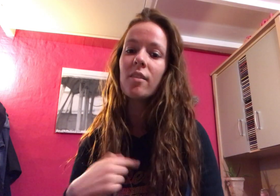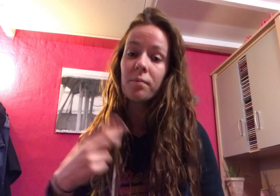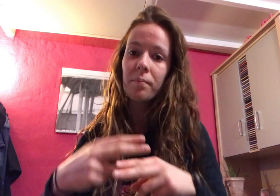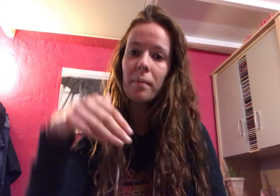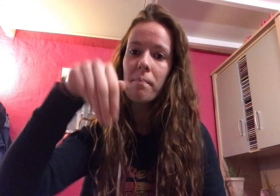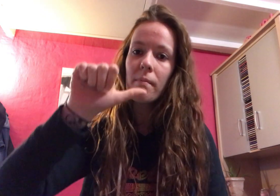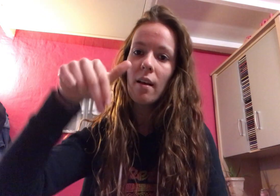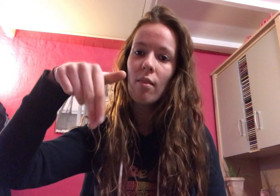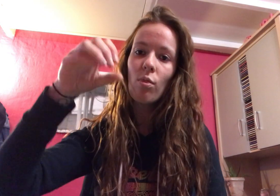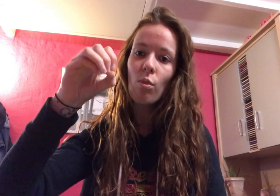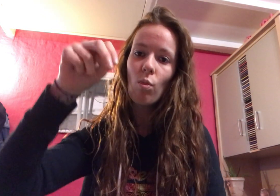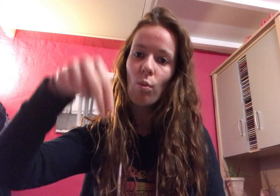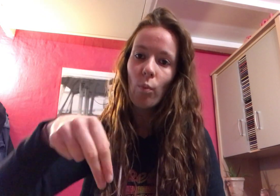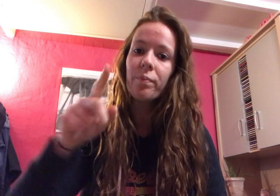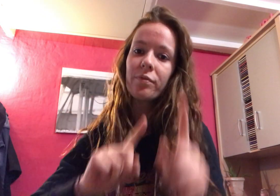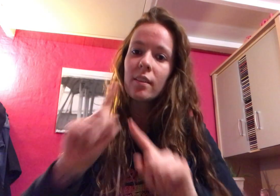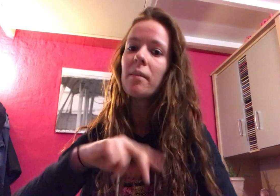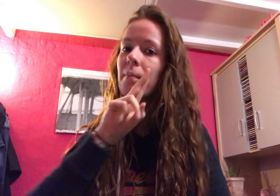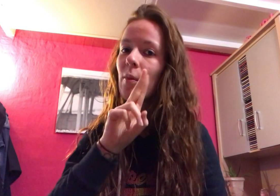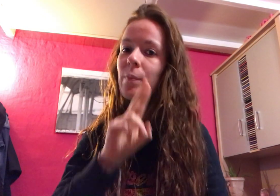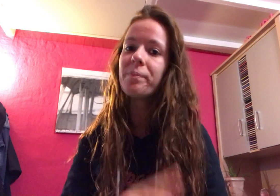Je m’appelle Manon